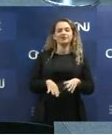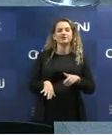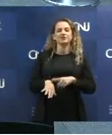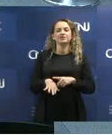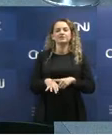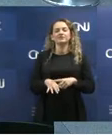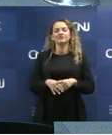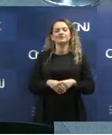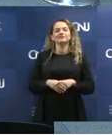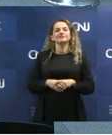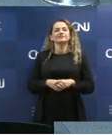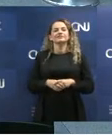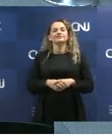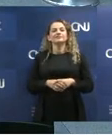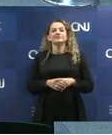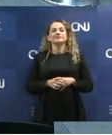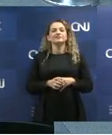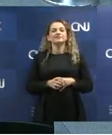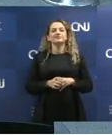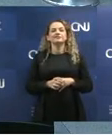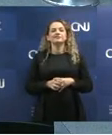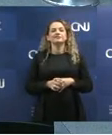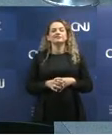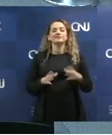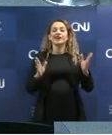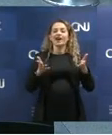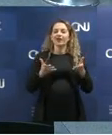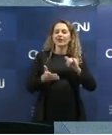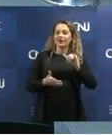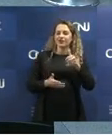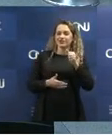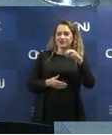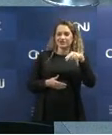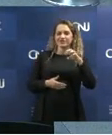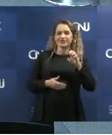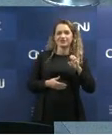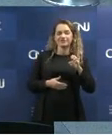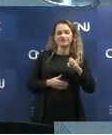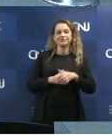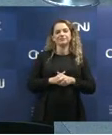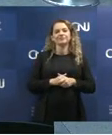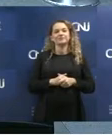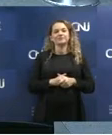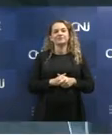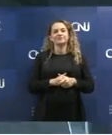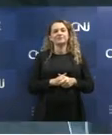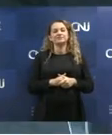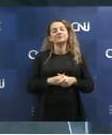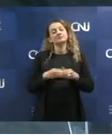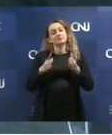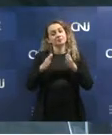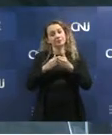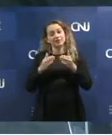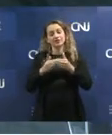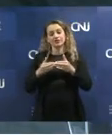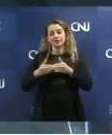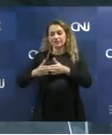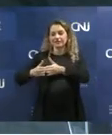Jane Granzoto, me perdoe. Com a palavra. Pedindo vênia ao conselheiro ministro